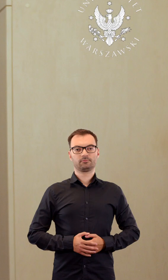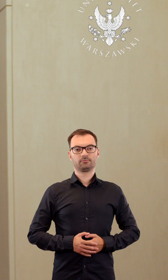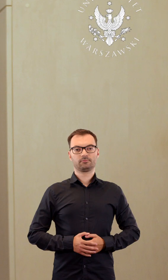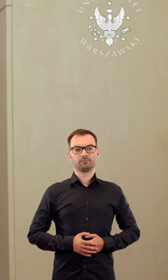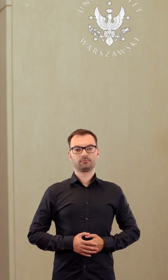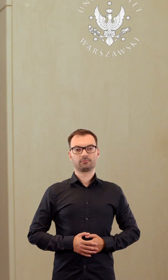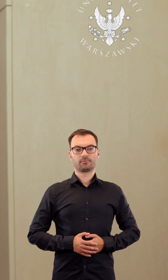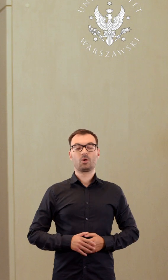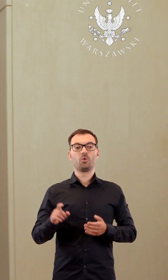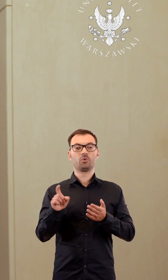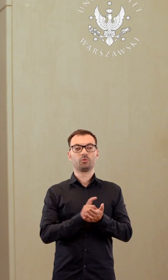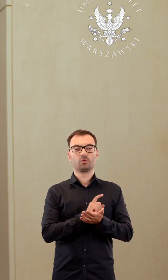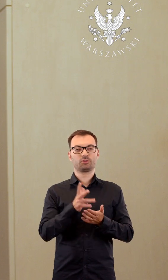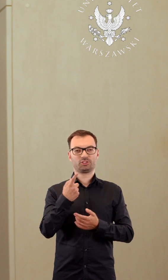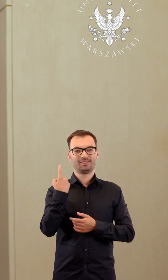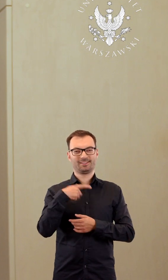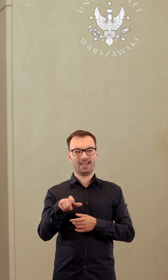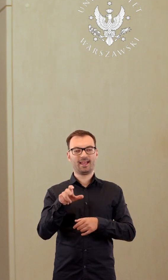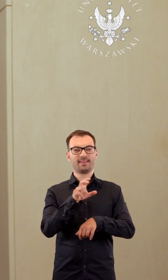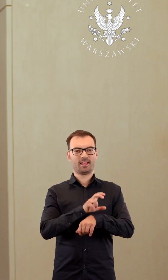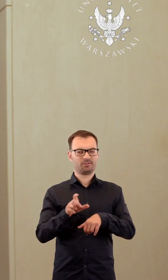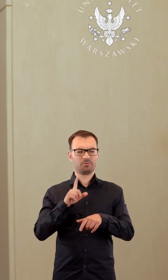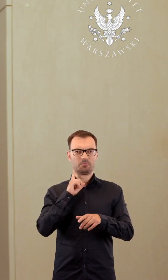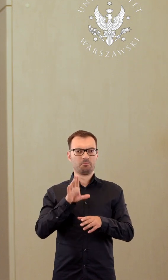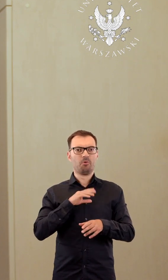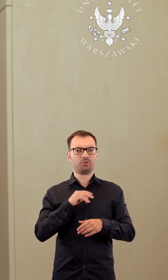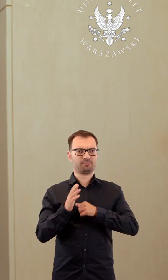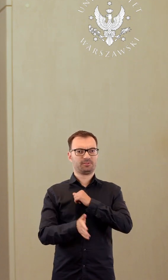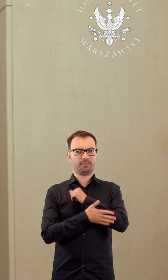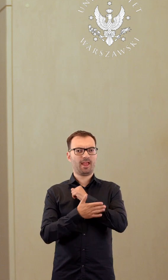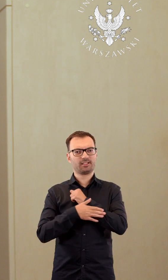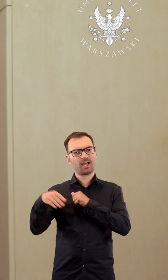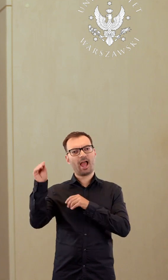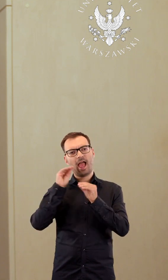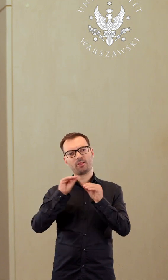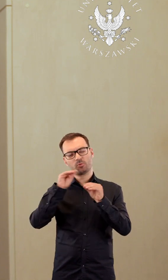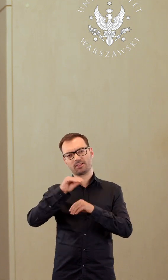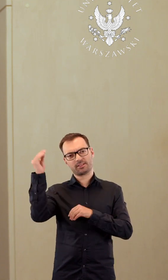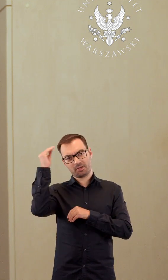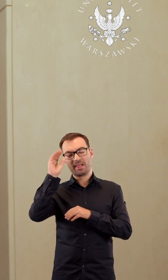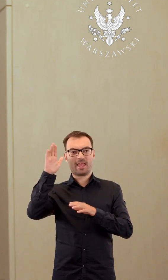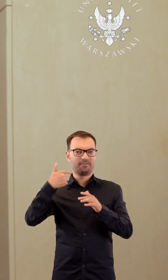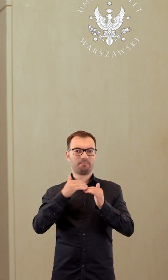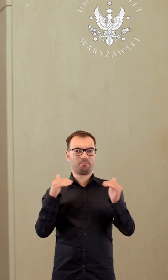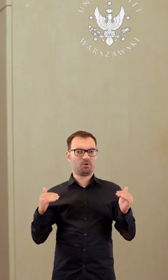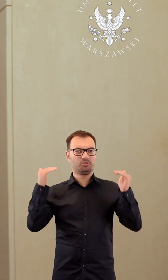Technologia druku 3D może być stosowana do wspierania edukacji także na poziomie akademickim.